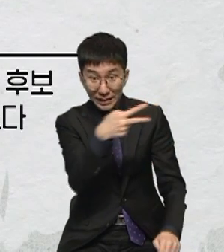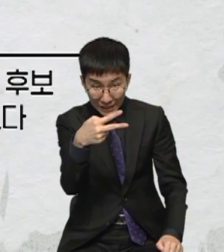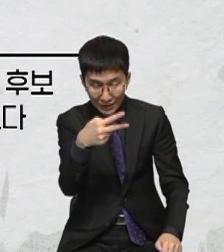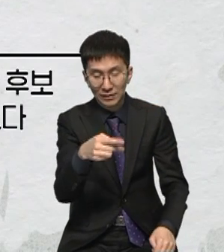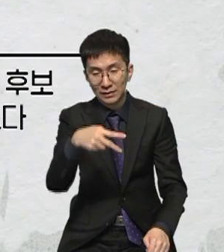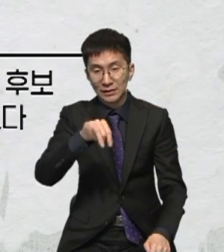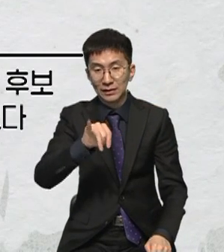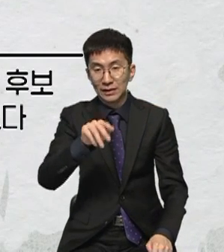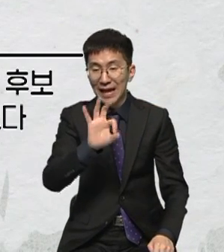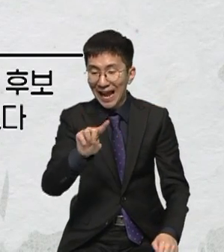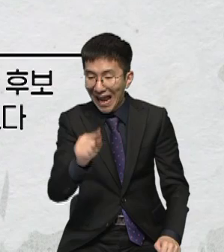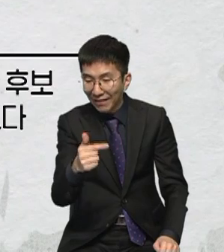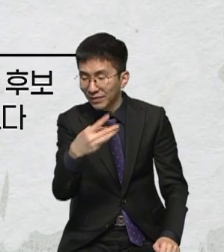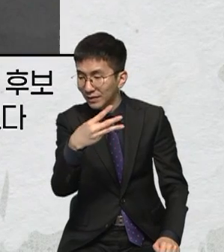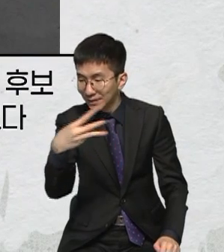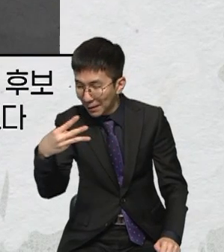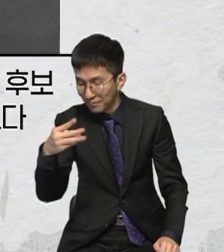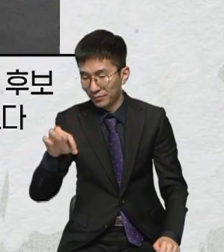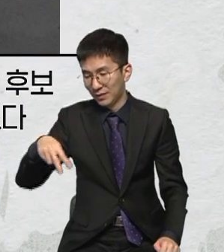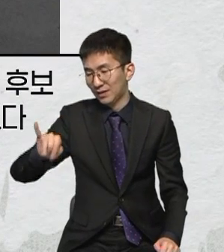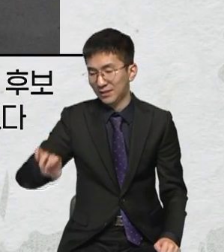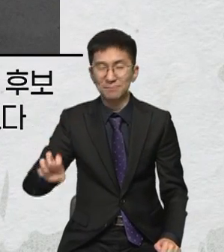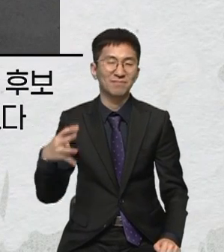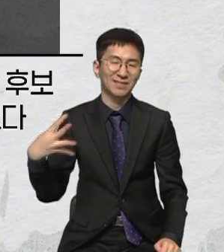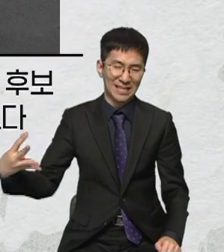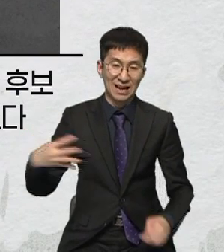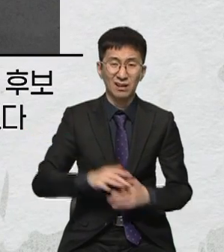순이었습니다. 잘한 후보가 없다는 대답은 22.8%를